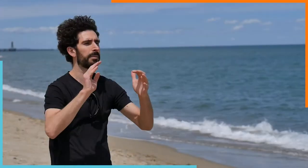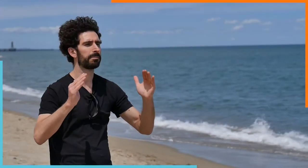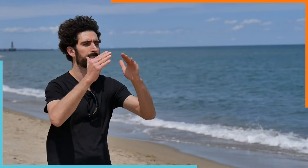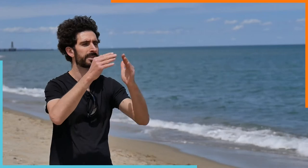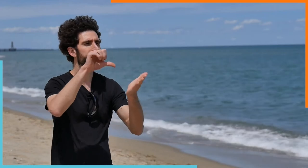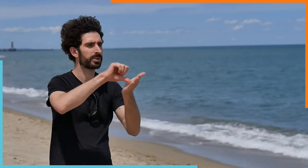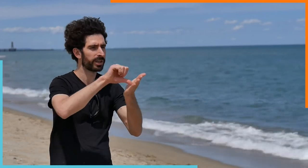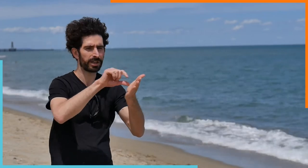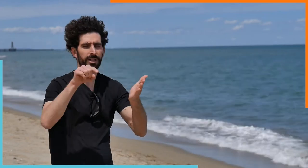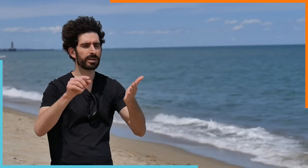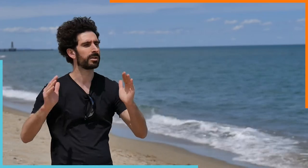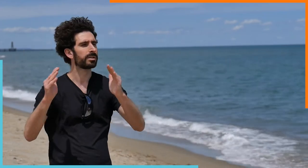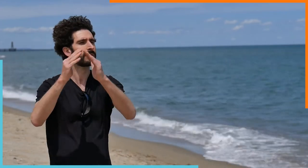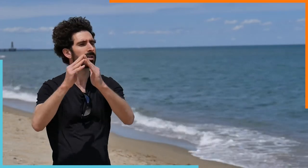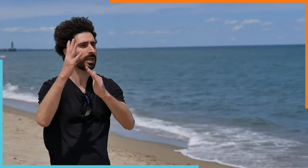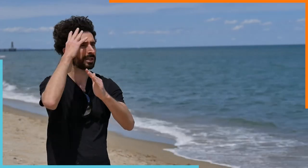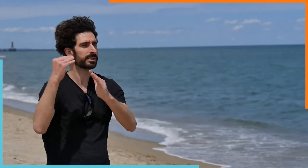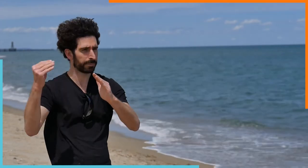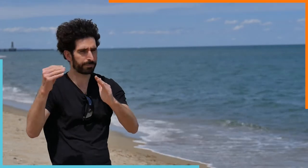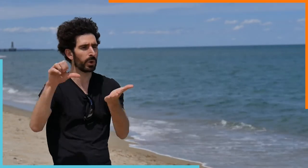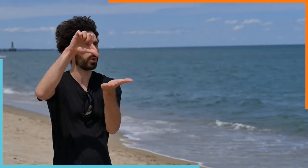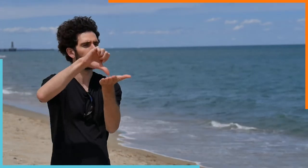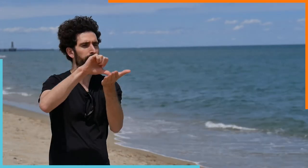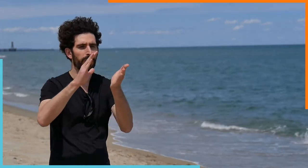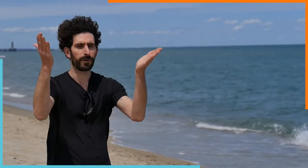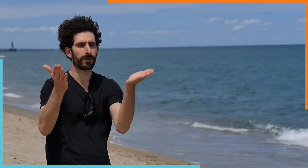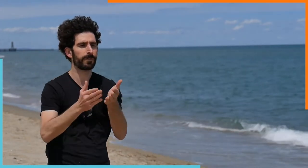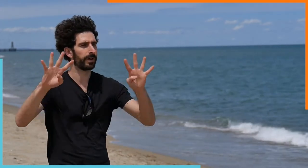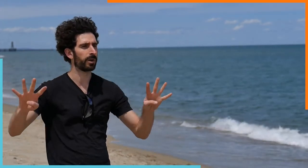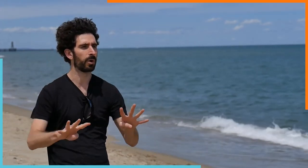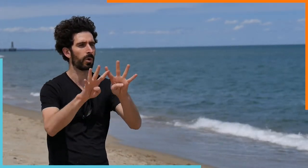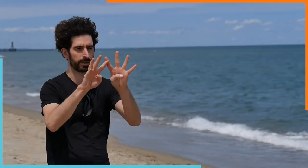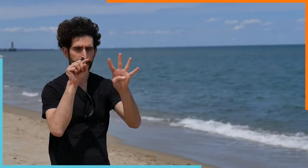pile entre le Massif Central et les Alpes, au niveau de la vallée du Rhône.